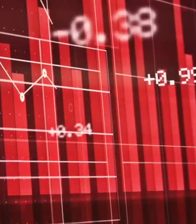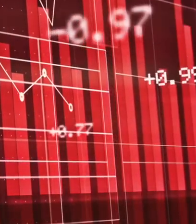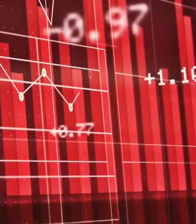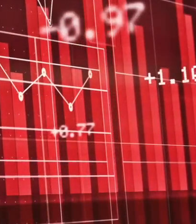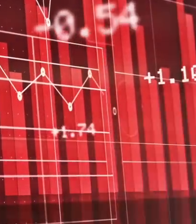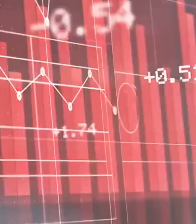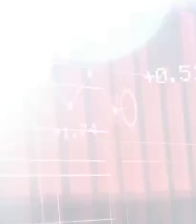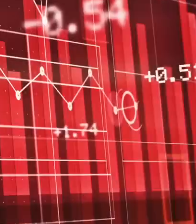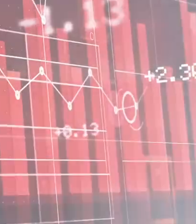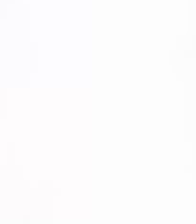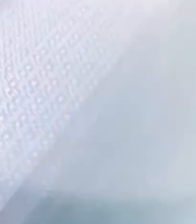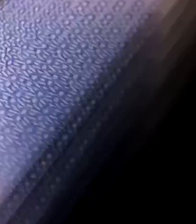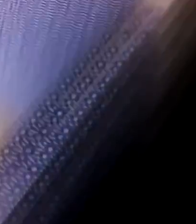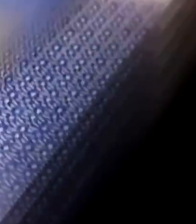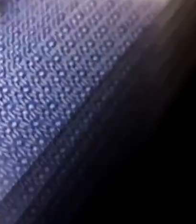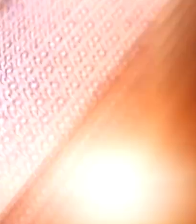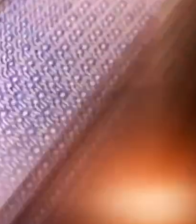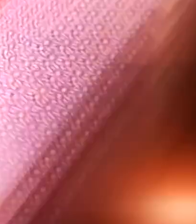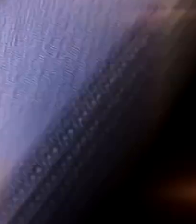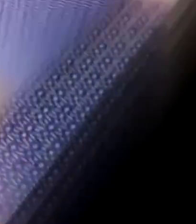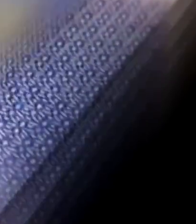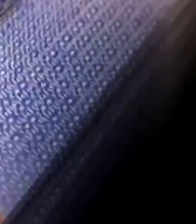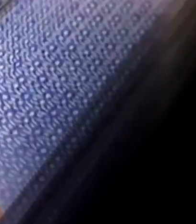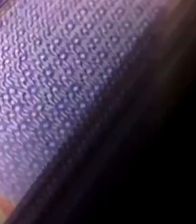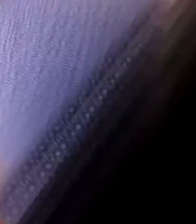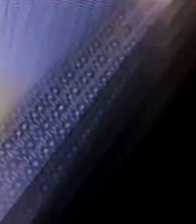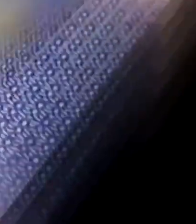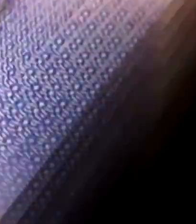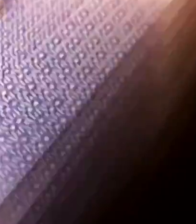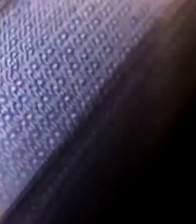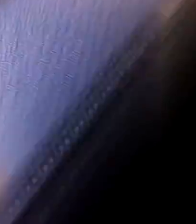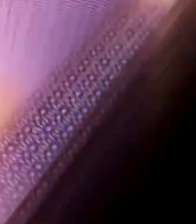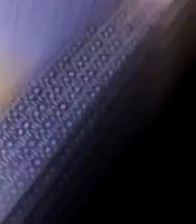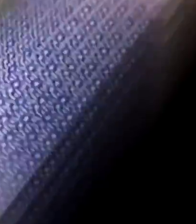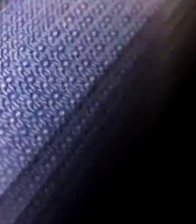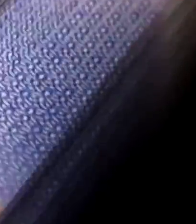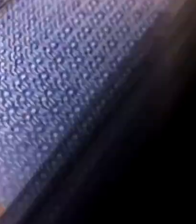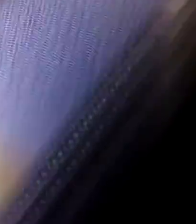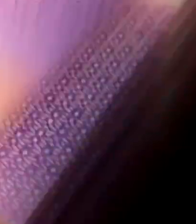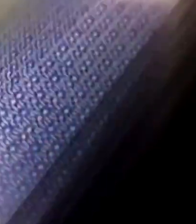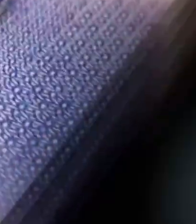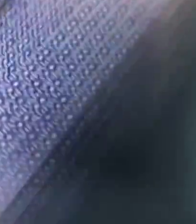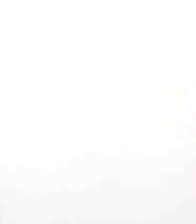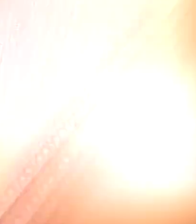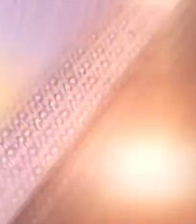y peso mexicano se fortaleció y otras monedas en medio de una estampida de los inversores